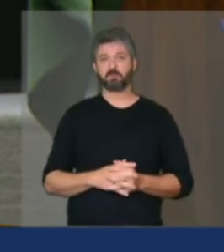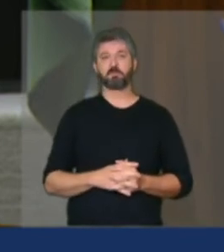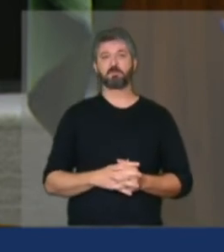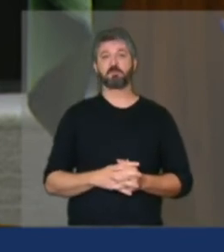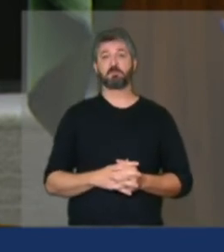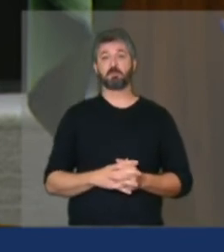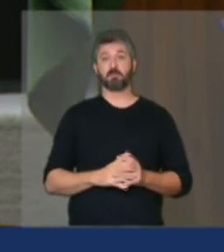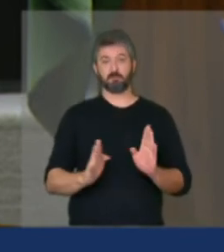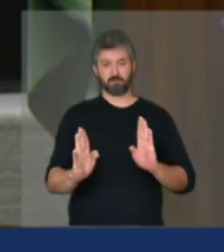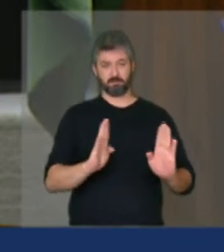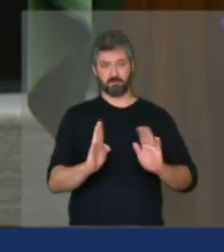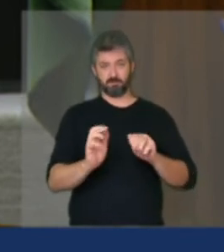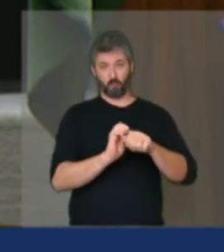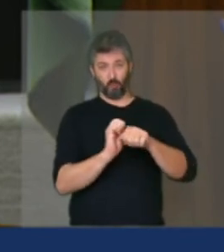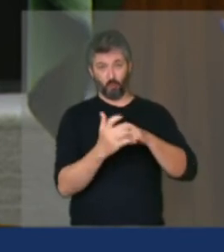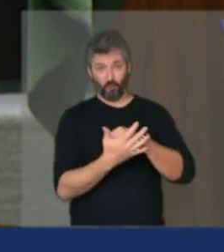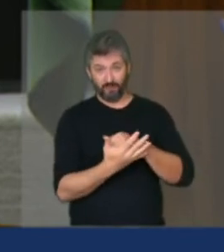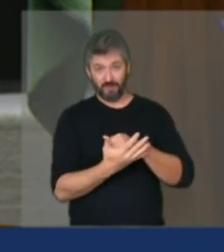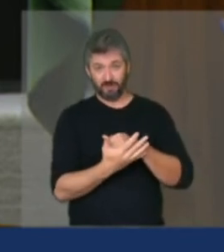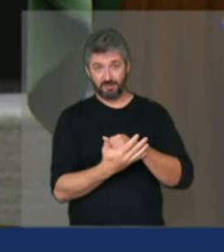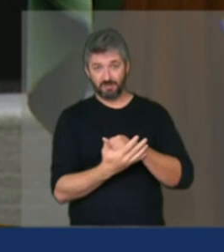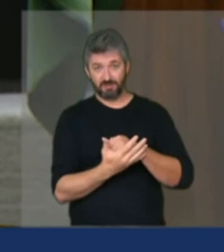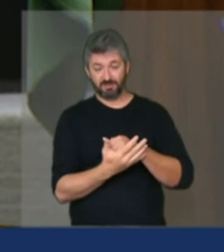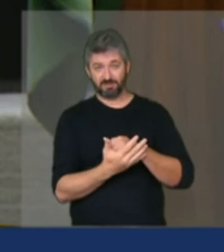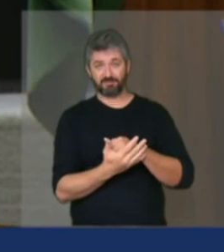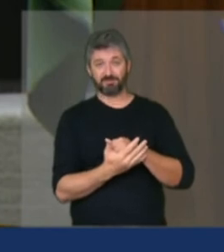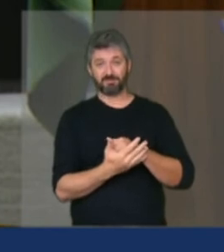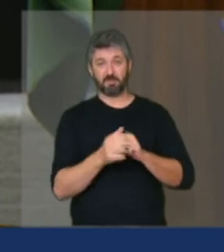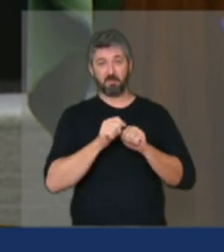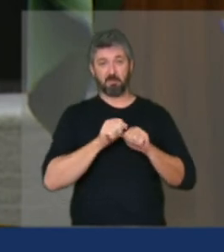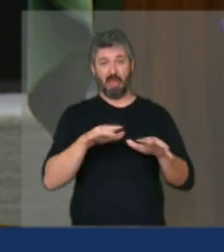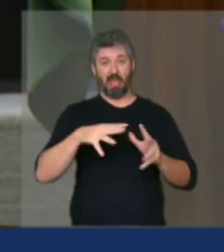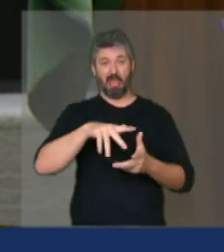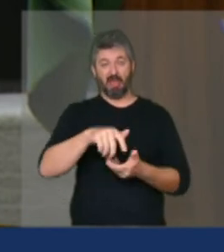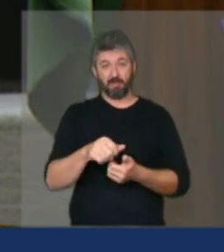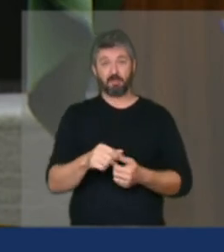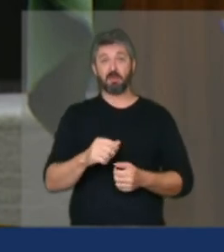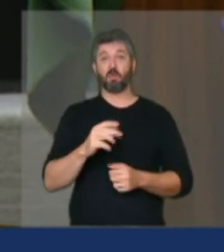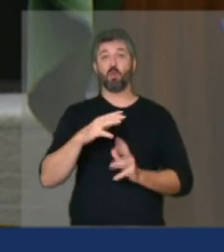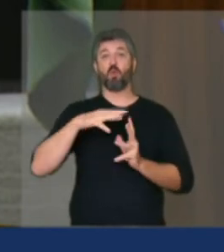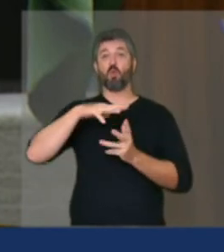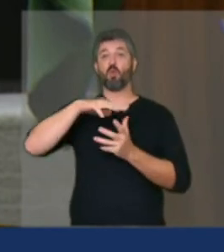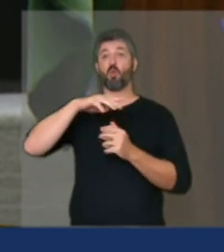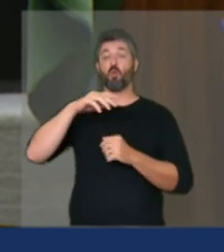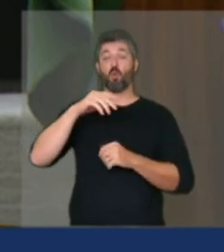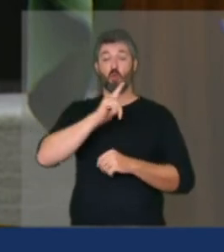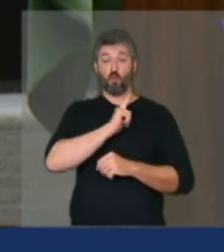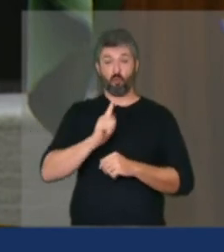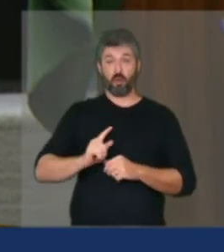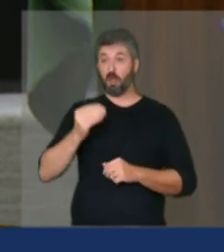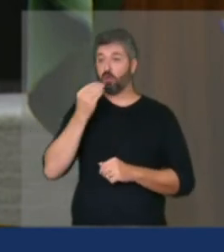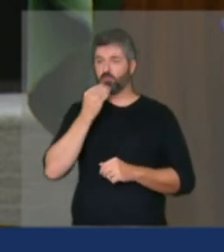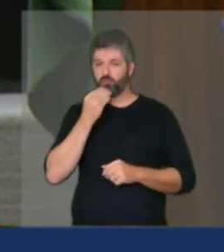MOMENTO DE PANDEMIA PANDEMIA, NO MOMENTO EM QUE O GOVERNO TINHA QUE ESTAR CONCENTRADO, EM ENCAMINHAR PROJETOS AQUI NA CÂMARA PARA PODER RESOLVER O